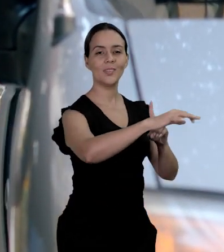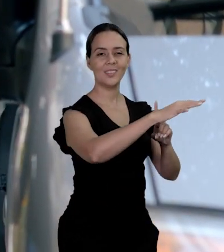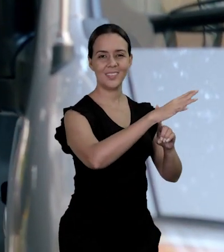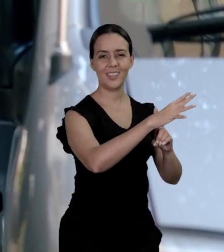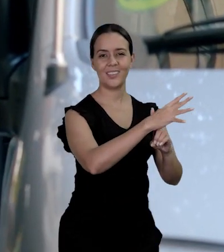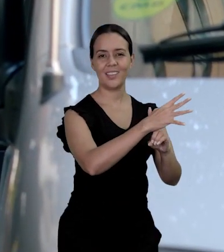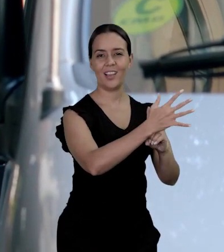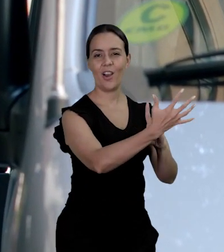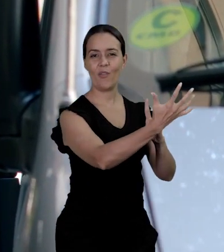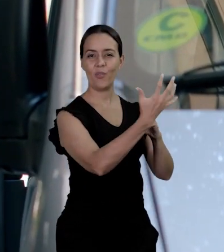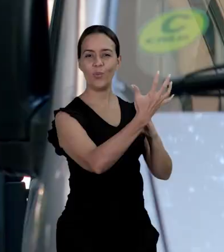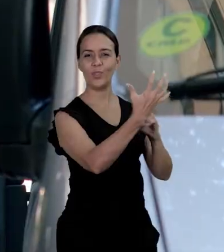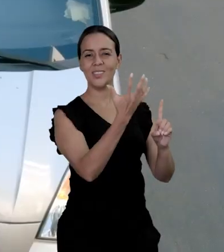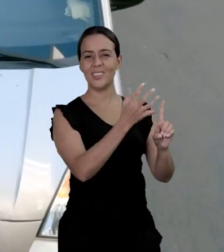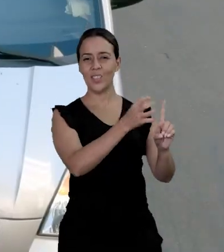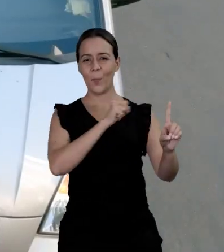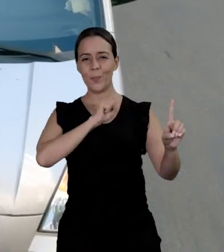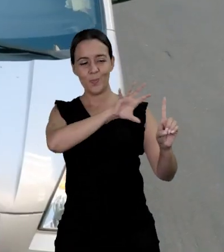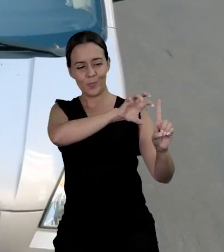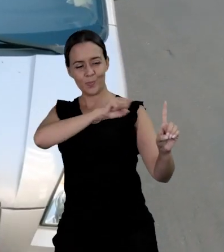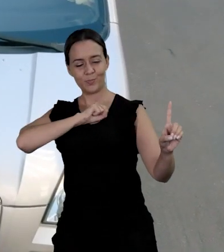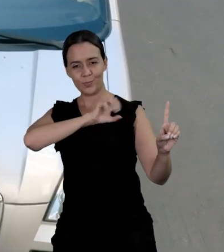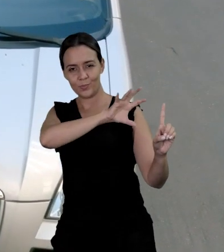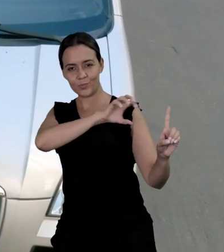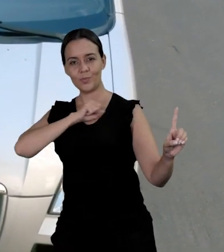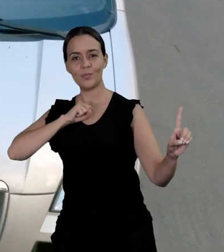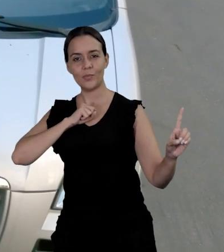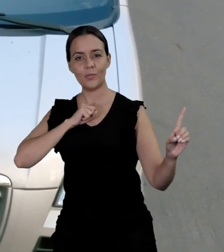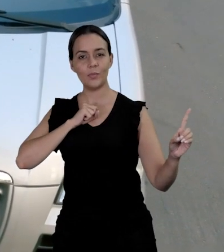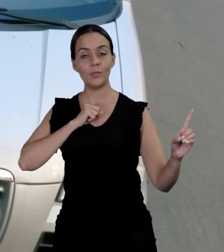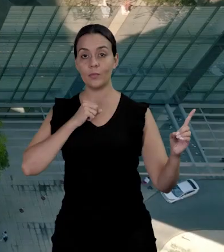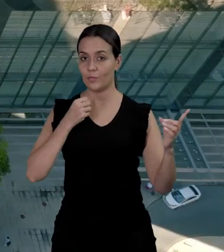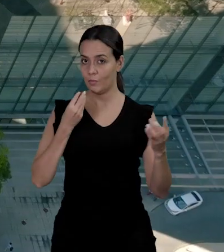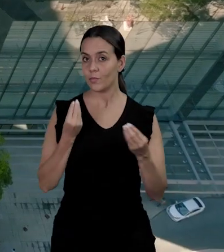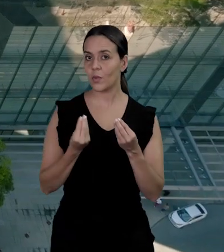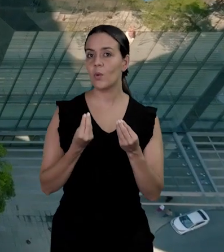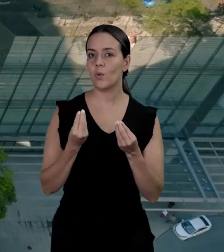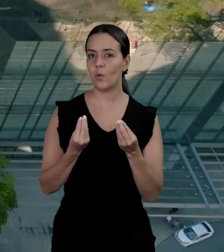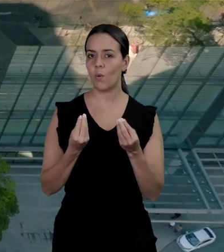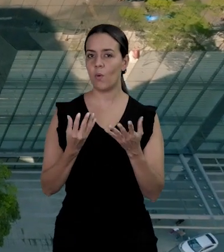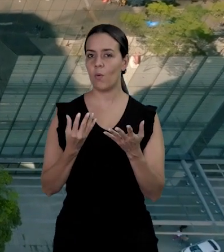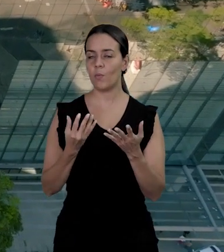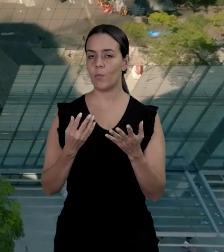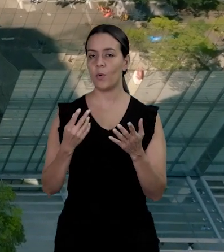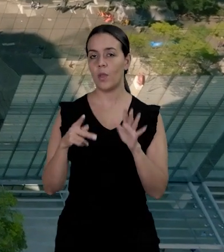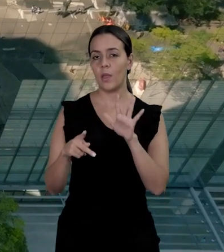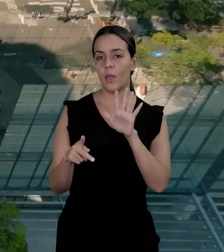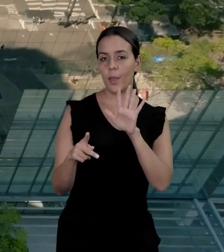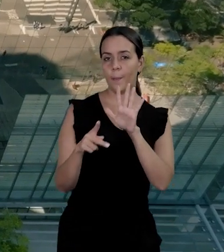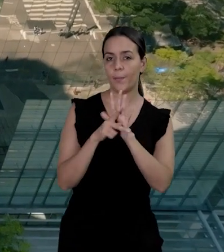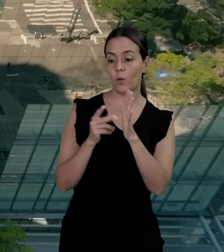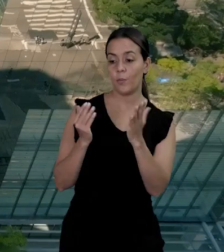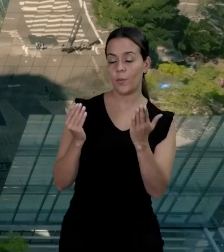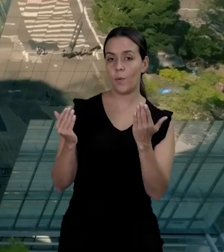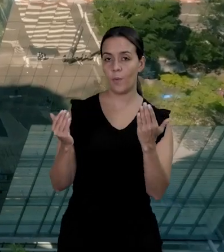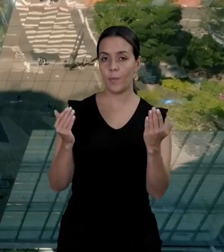aquilo que se estrutura de maneira análoga a modo de funcionamentos sociais.